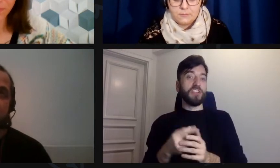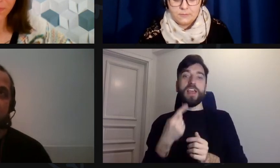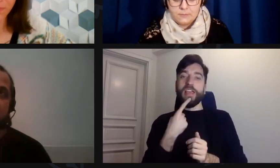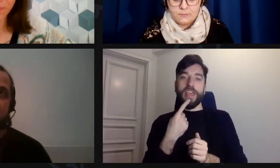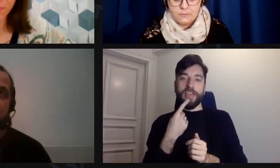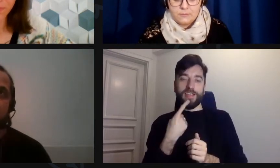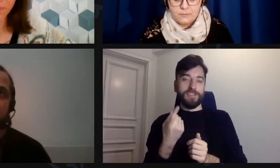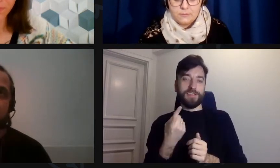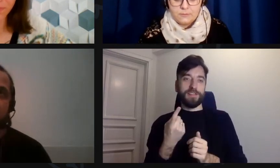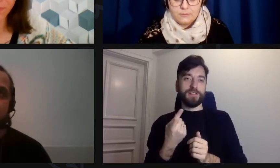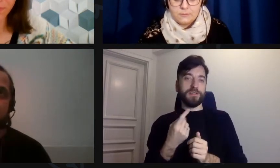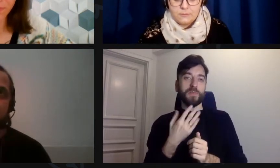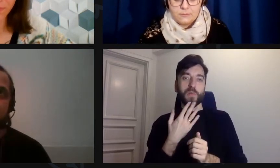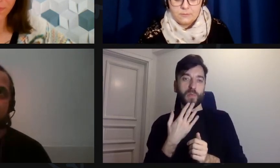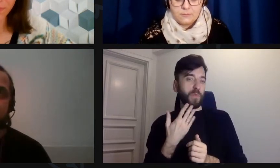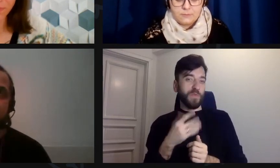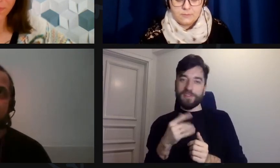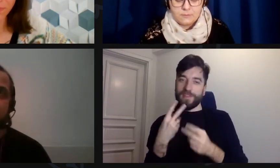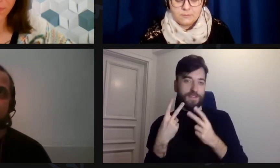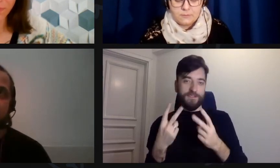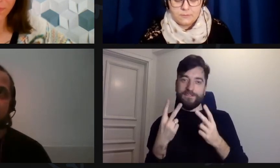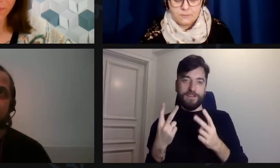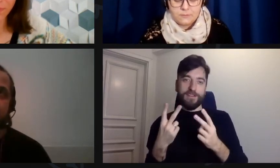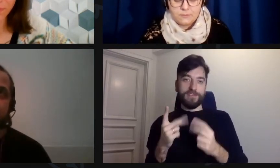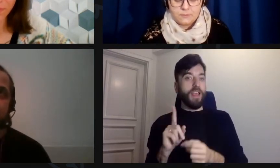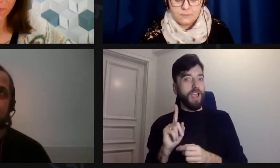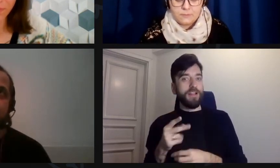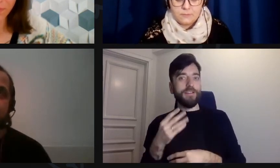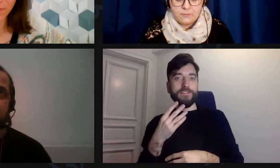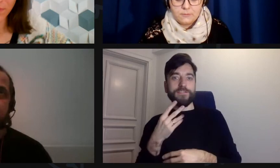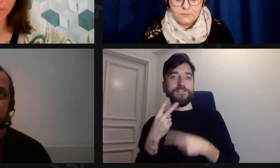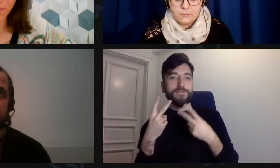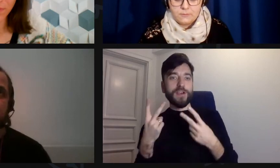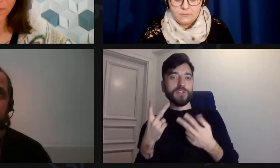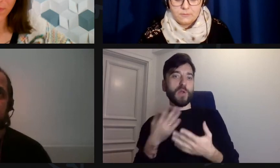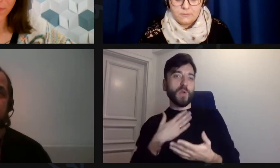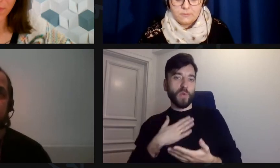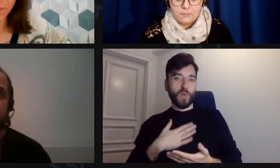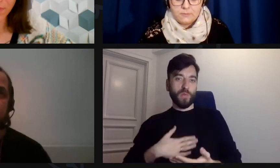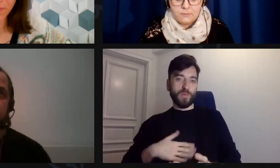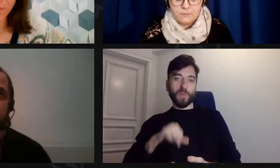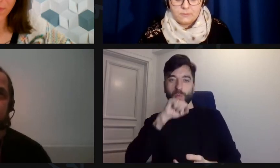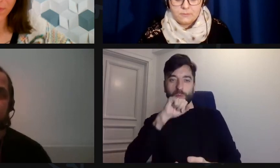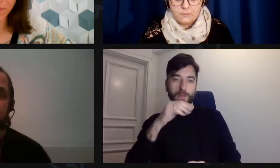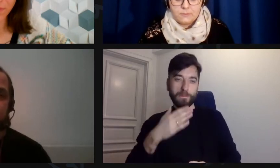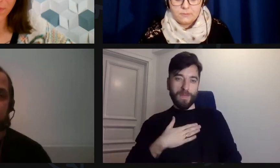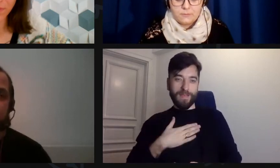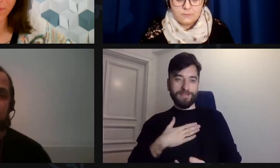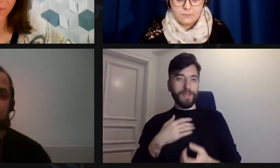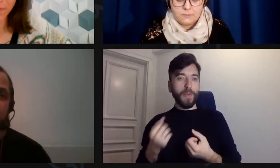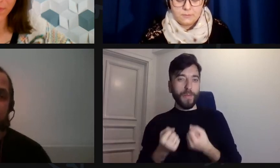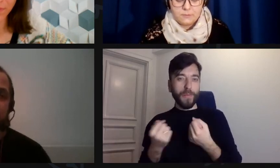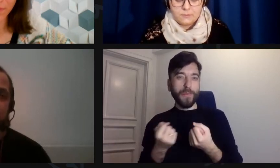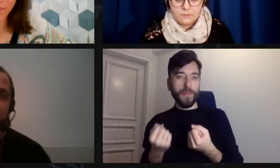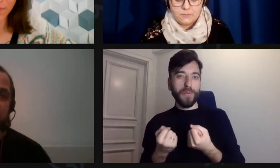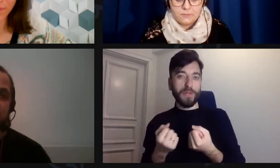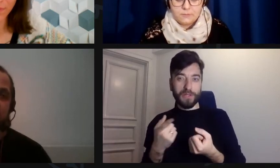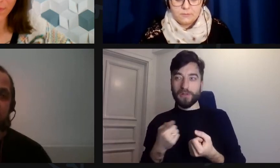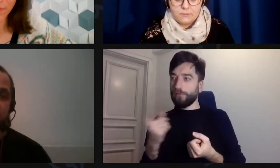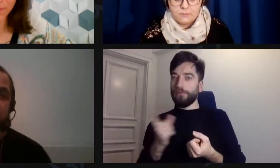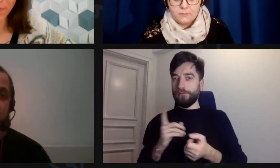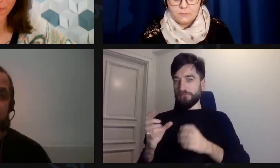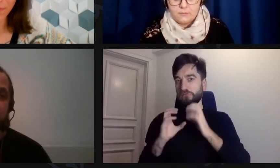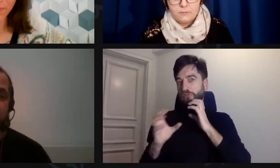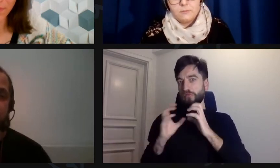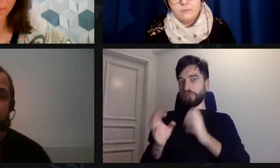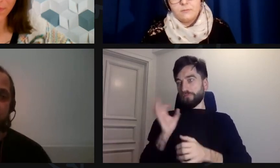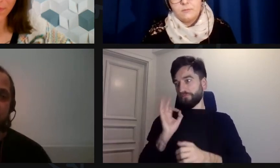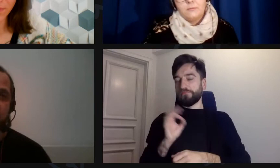i okazuje się, że jakby pasja jest motorem do tego, żeby się komunikować, żeby się od siebie uczyć.